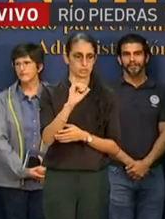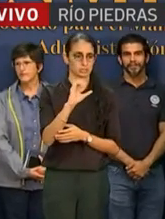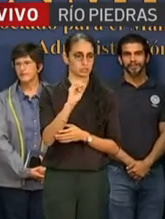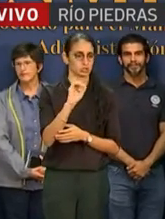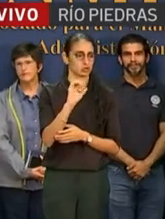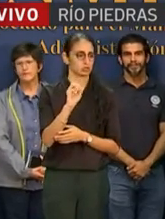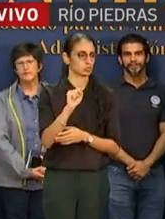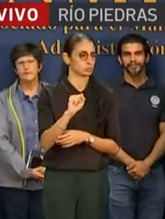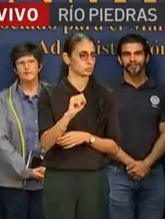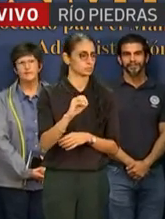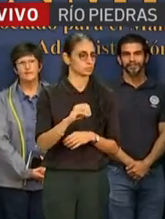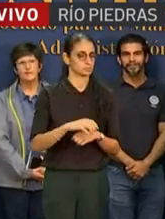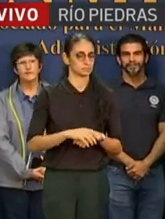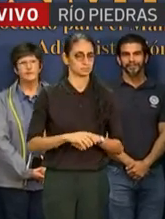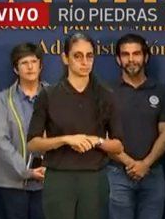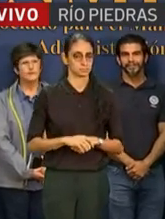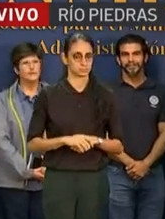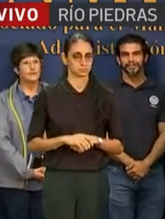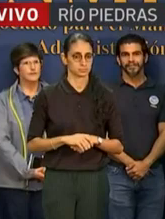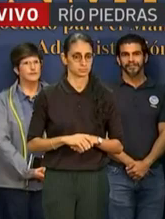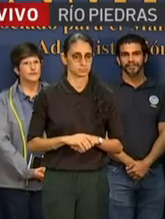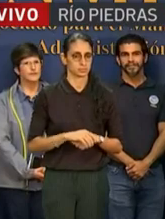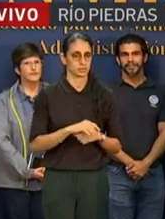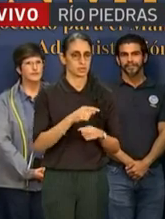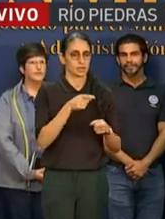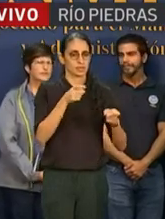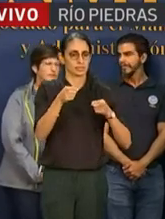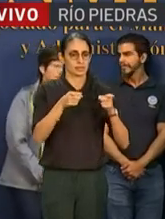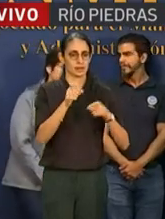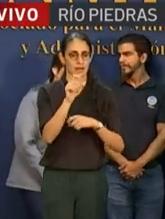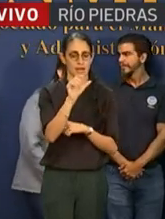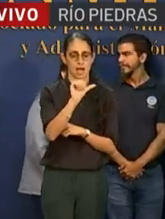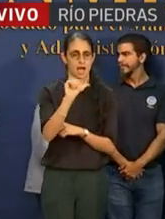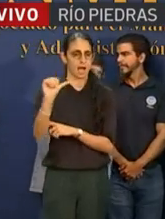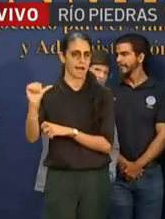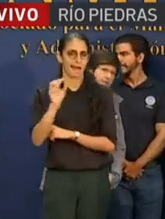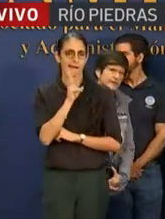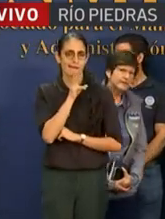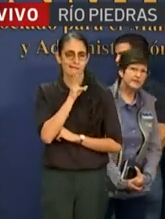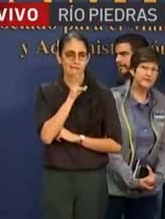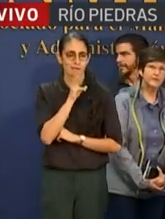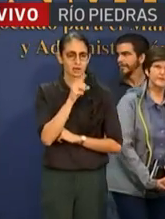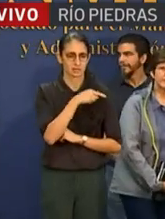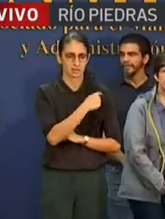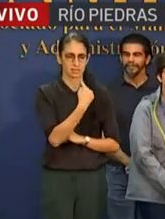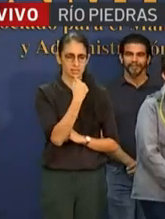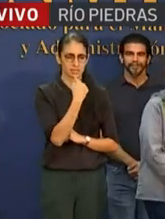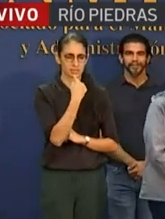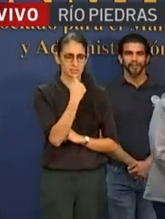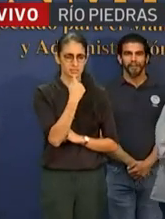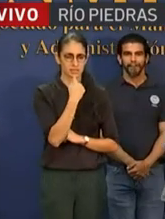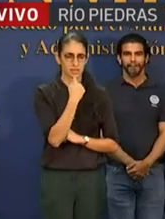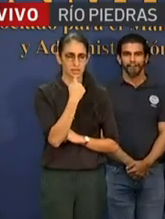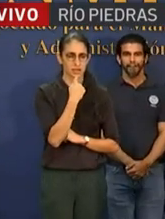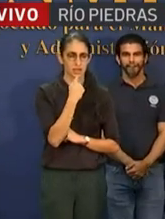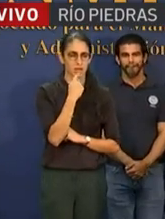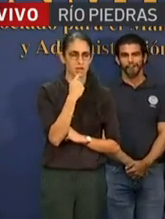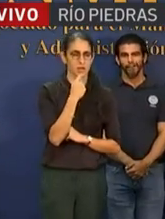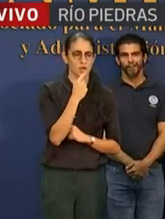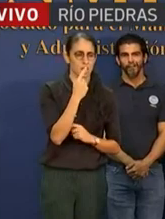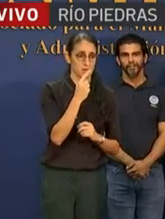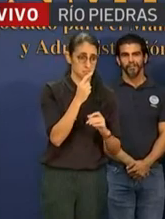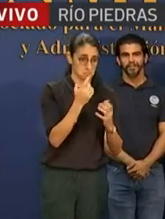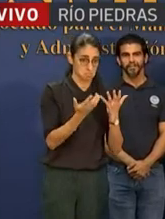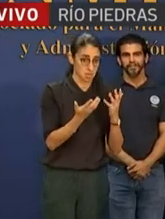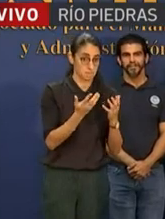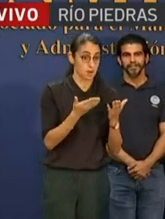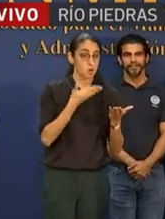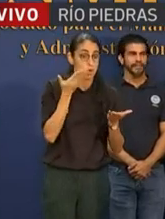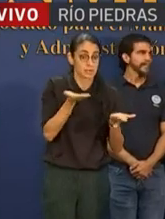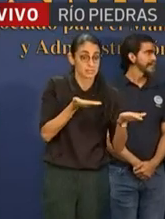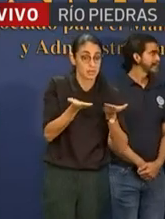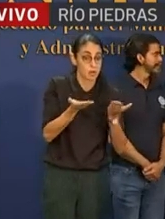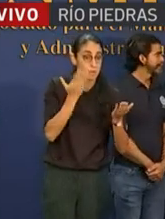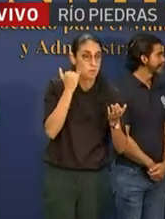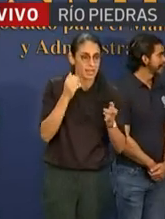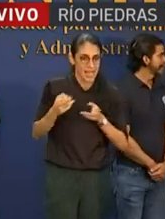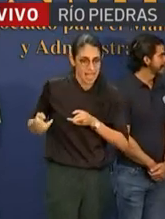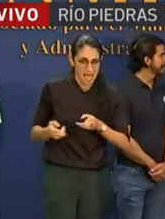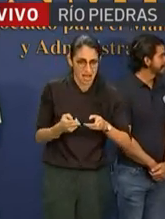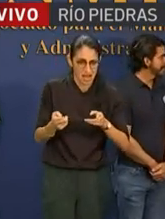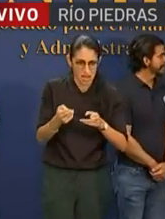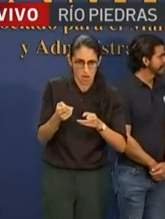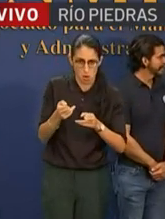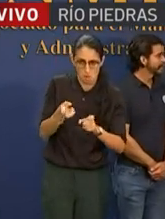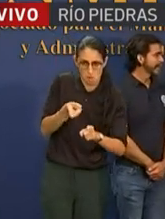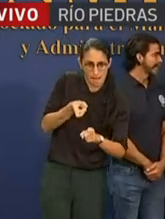FORO NOTICIOSO.